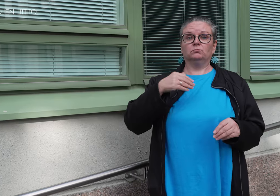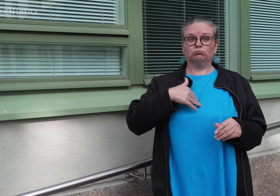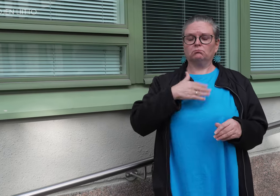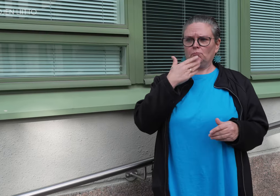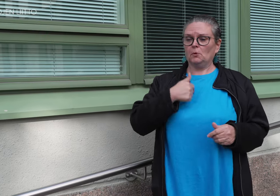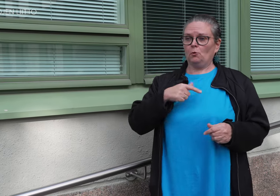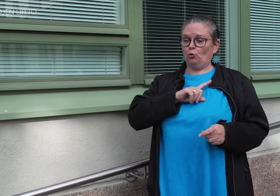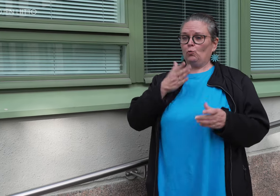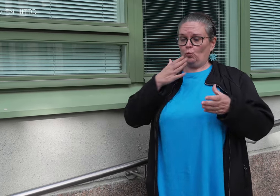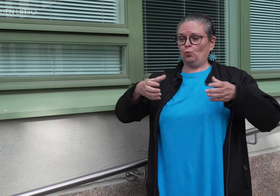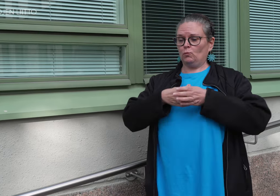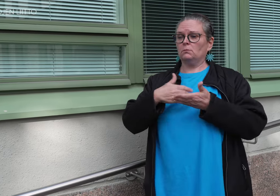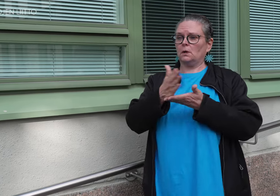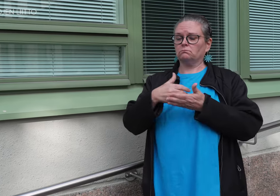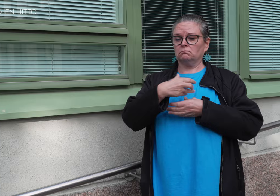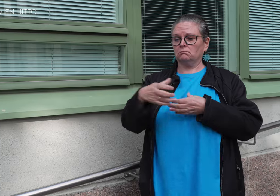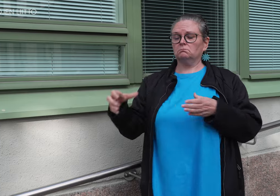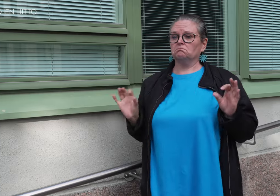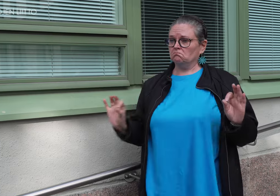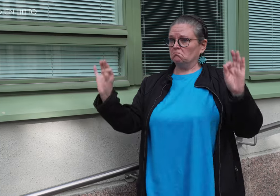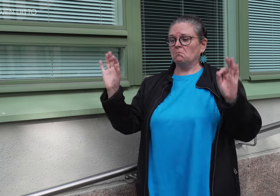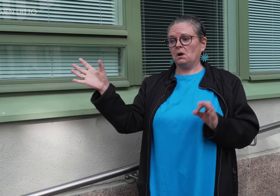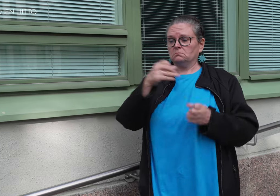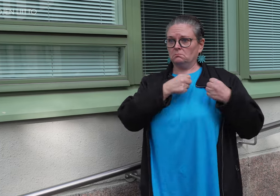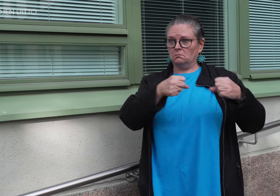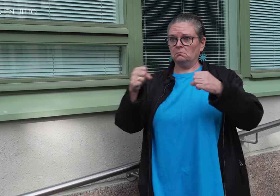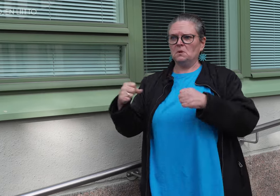Ryhmämme työnjako on toiminut mainiosti, ja kaikki ovat kantaneet kortensa kekoon.